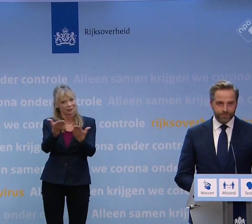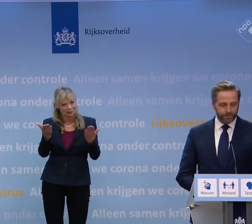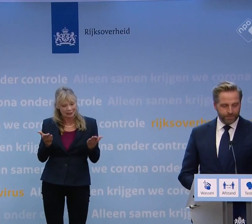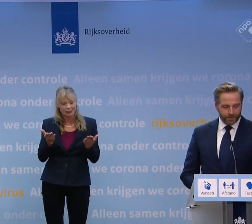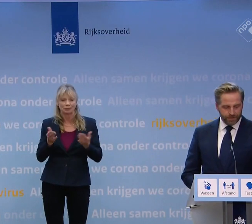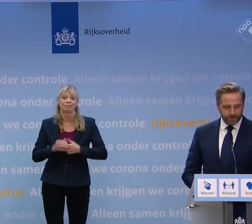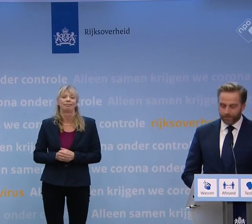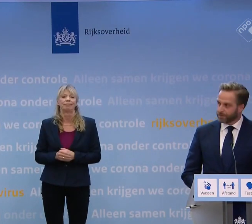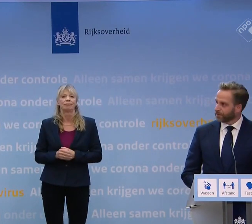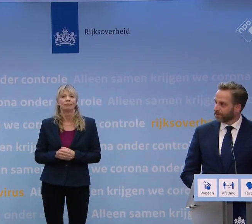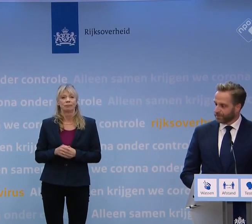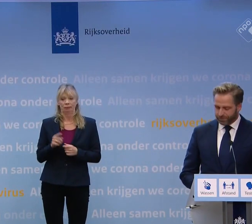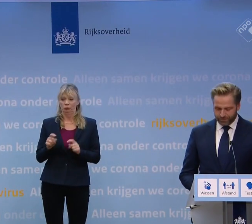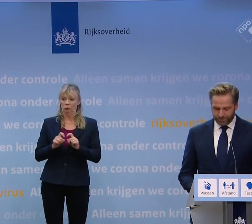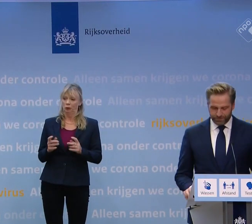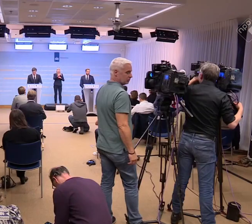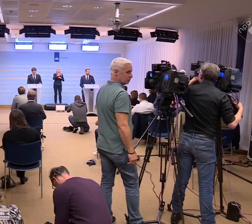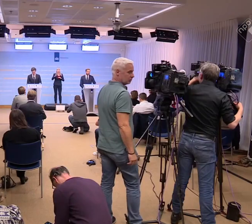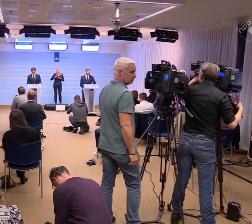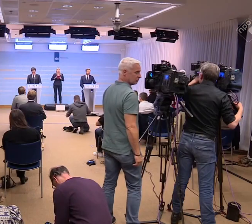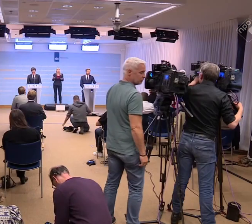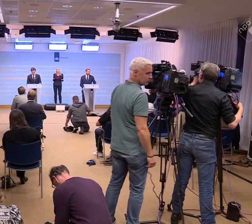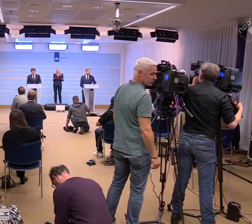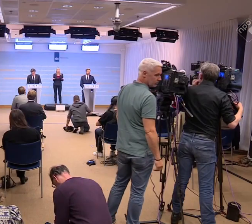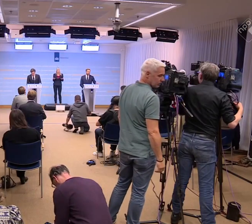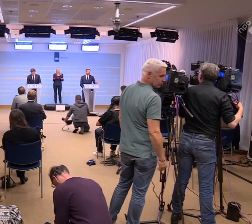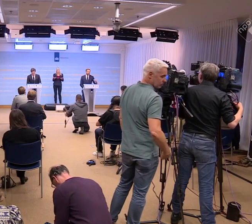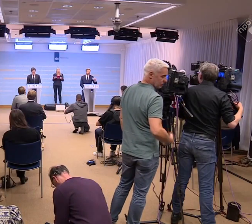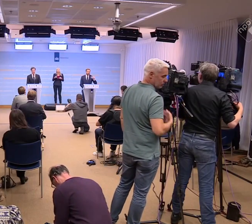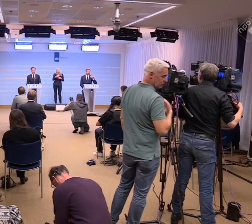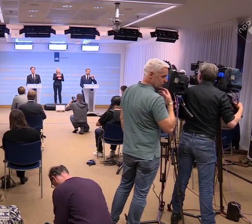persconferentie hebben maar zeggen die bronnen dus de moet al eerder wat gebeuren dat zal dan